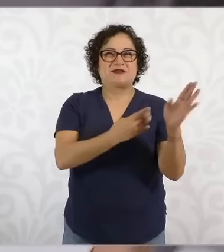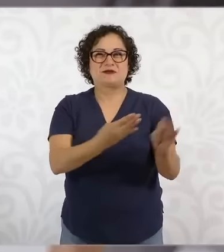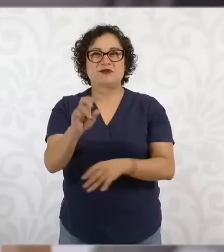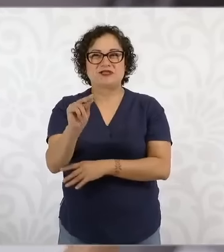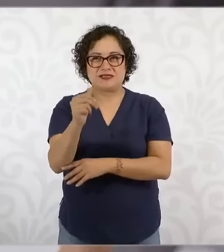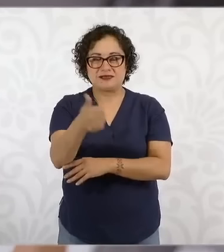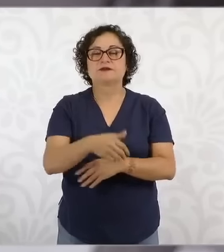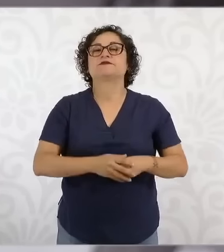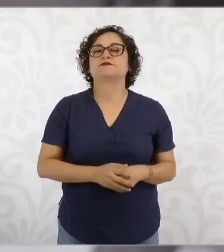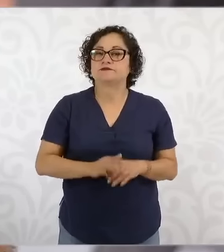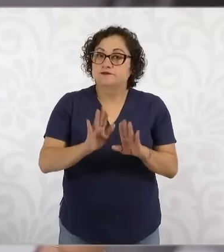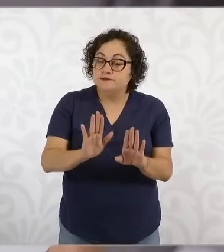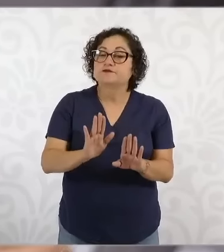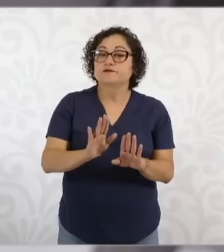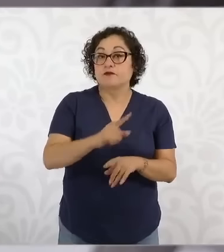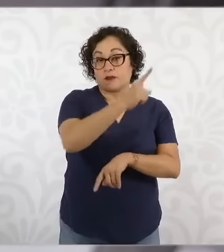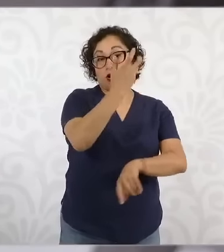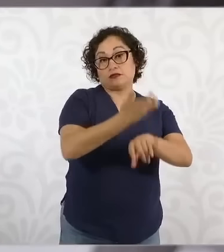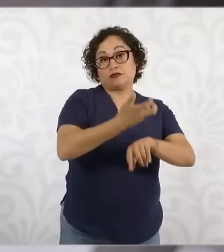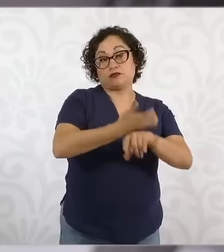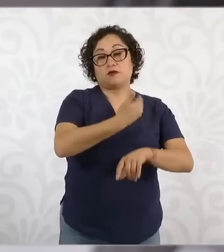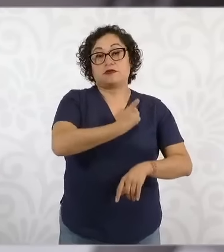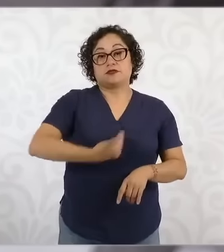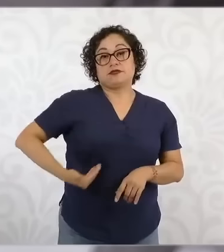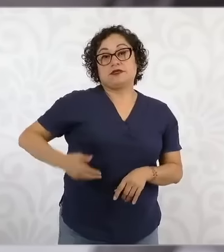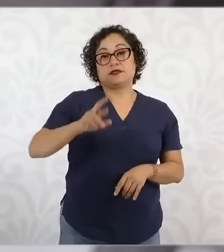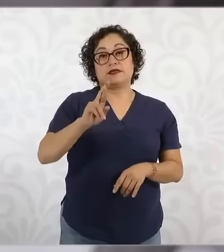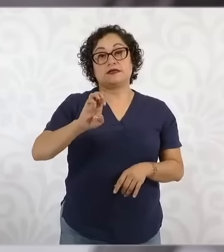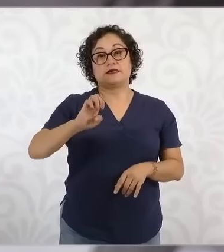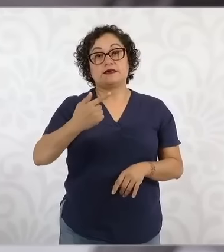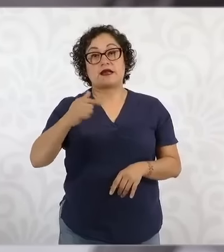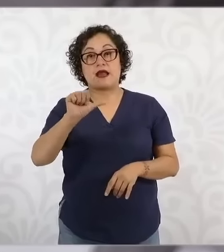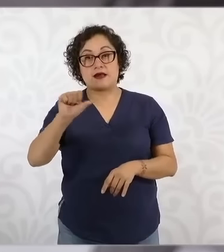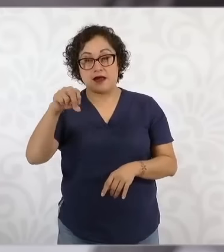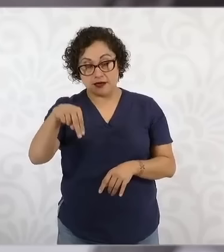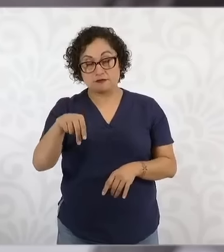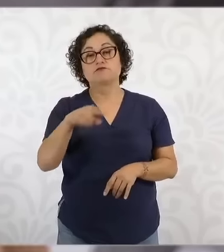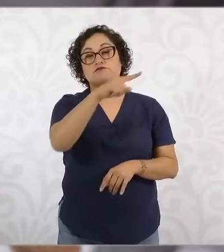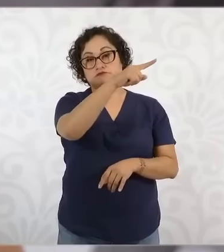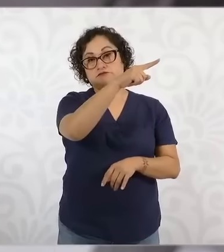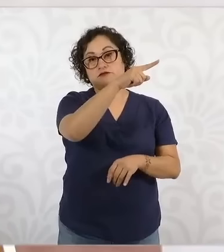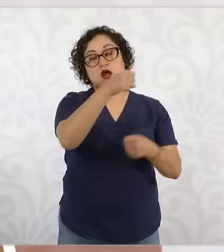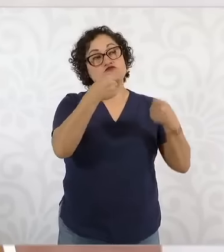con el presidente Rigan llegó a cerrar la frontera de México o de Estados Unidos hacia México,